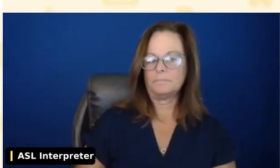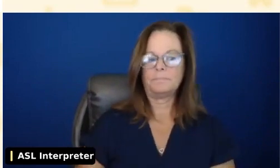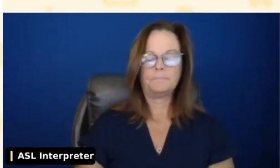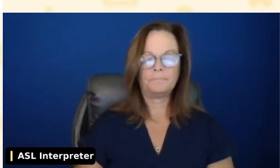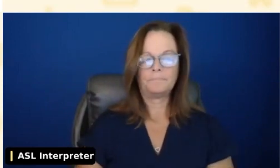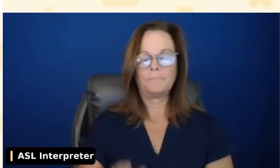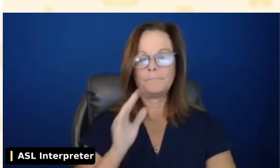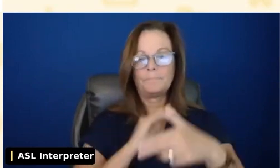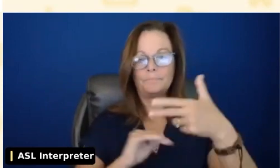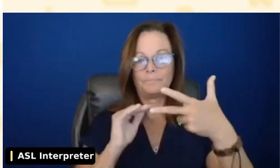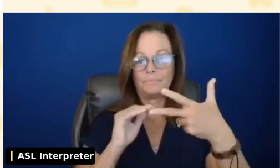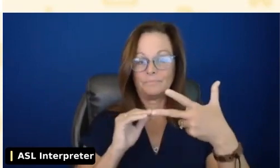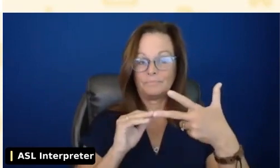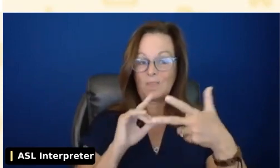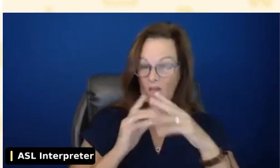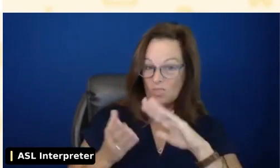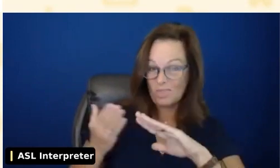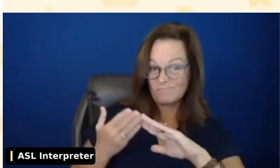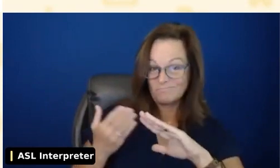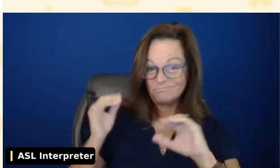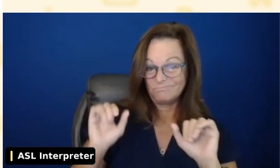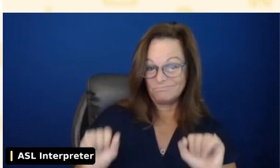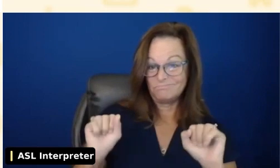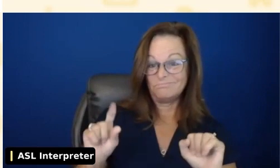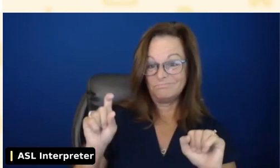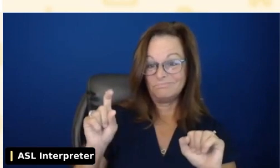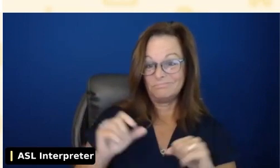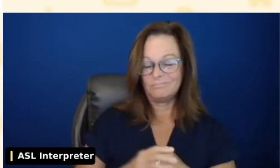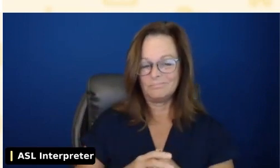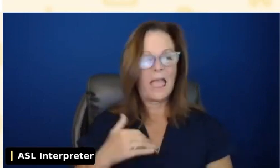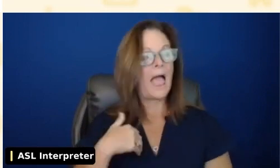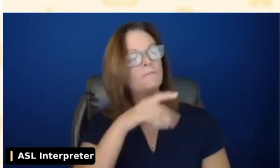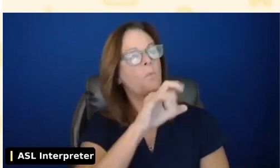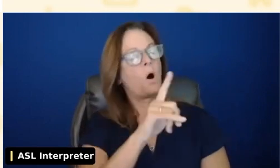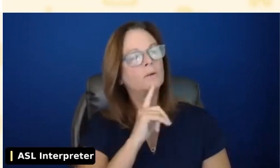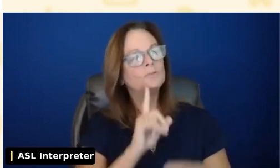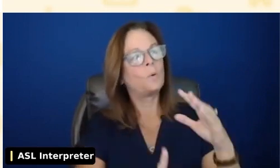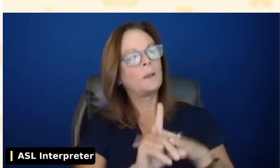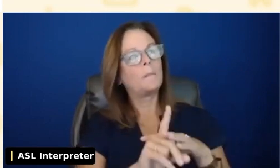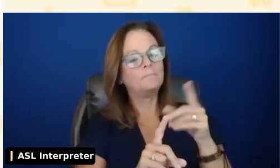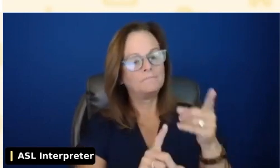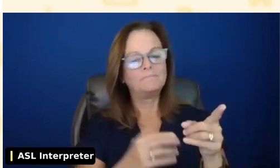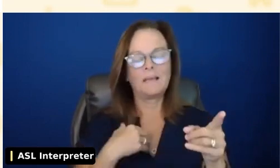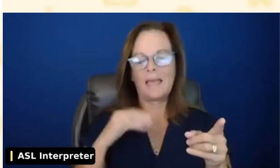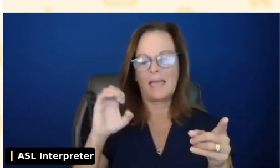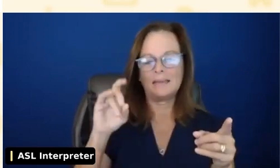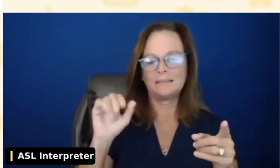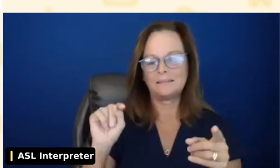¿Y entonces son operables? Tienen a Paul entrando aquí. Entonces, ¿las vistas de edición son operables? ¿Puedo usar un teclado?